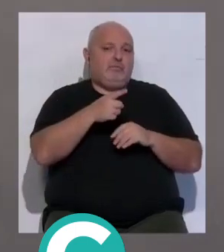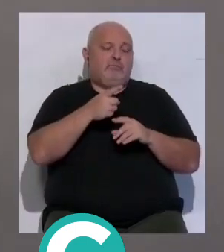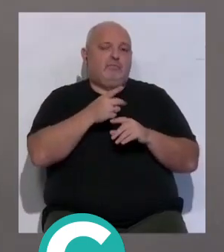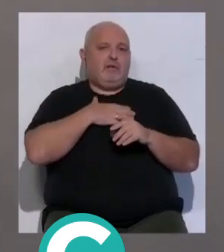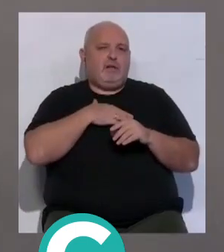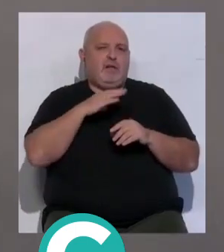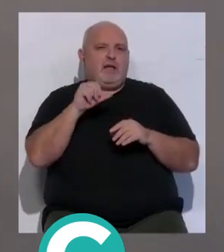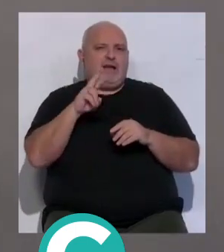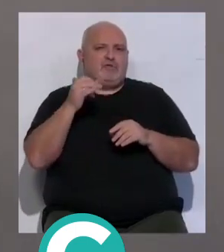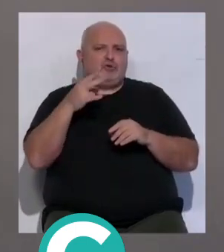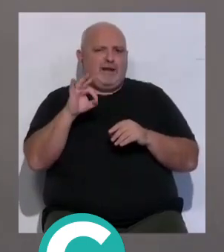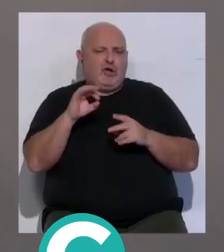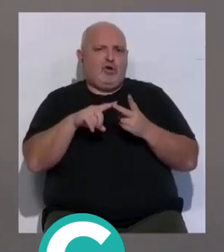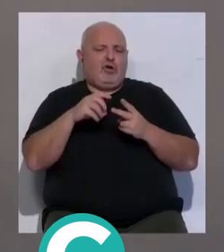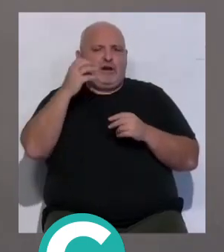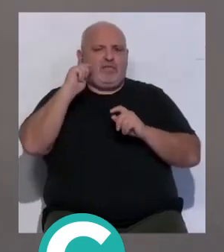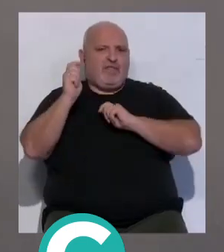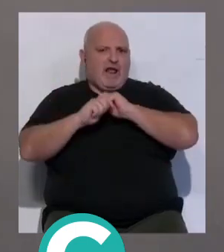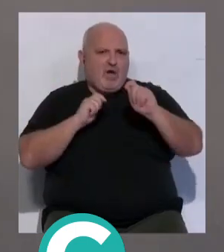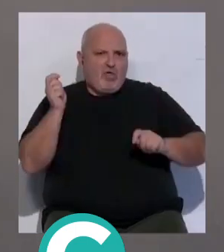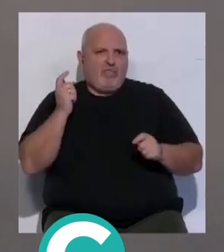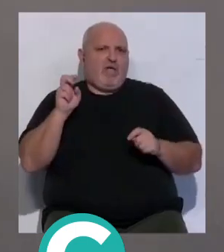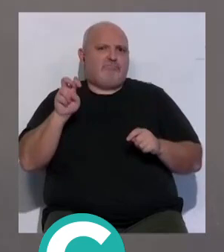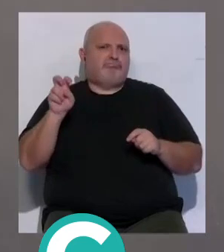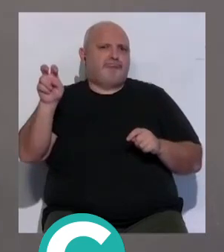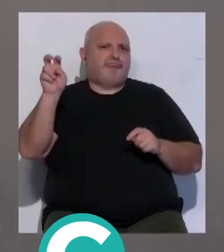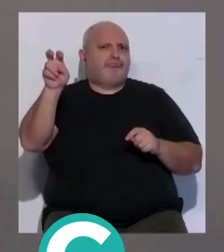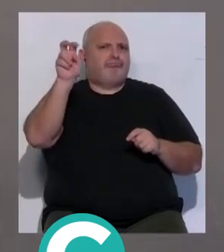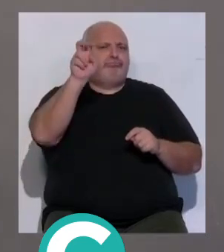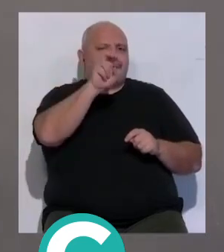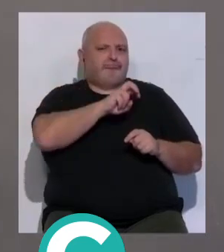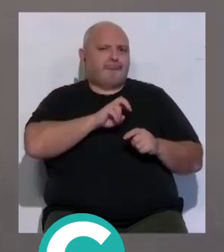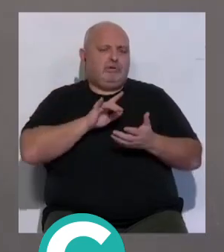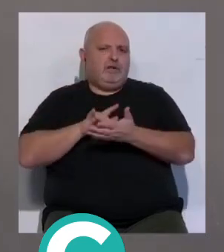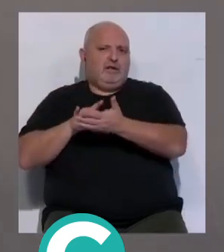calvosotero había estado en la universidad de Zaragoza Aunque en estos posiciones también o